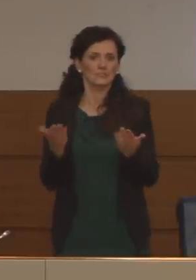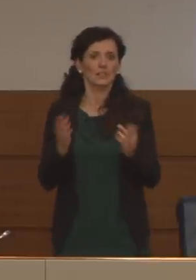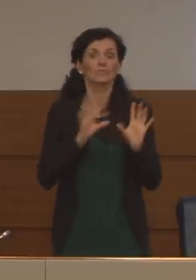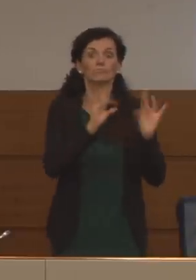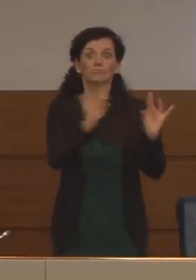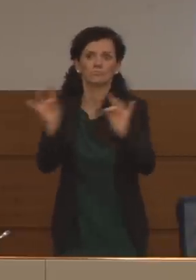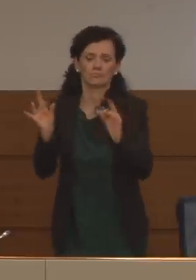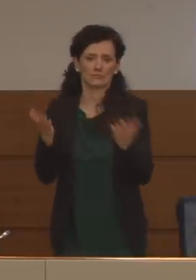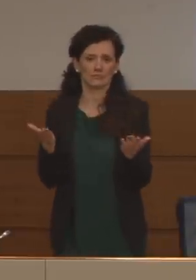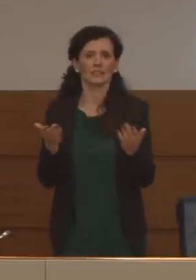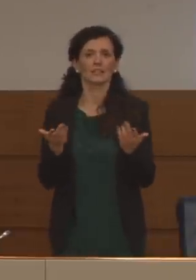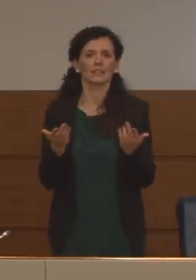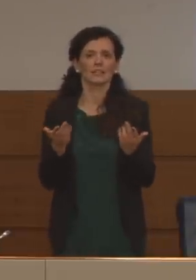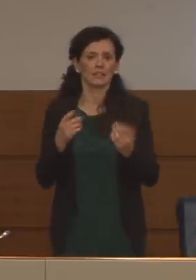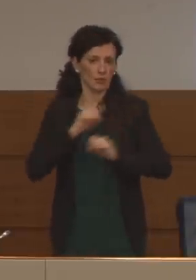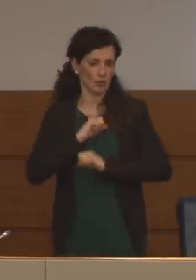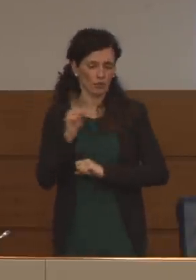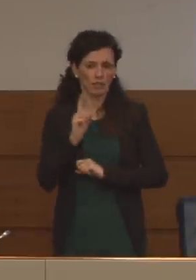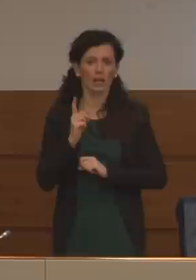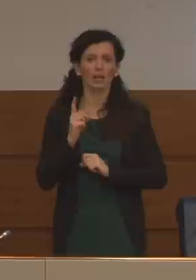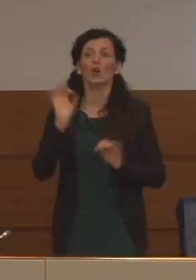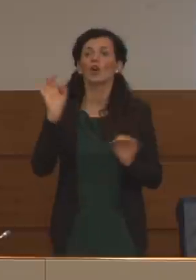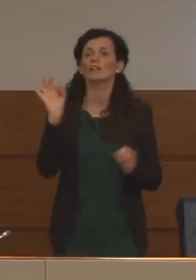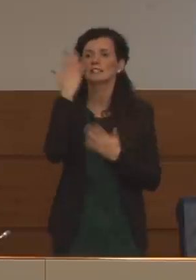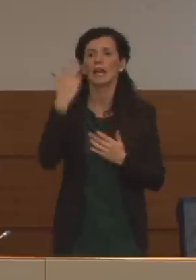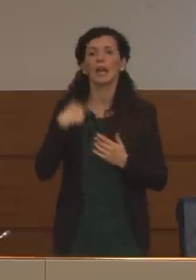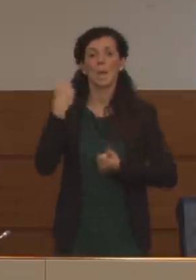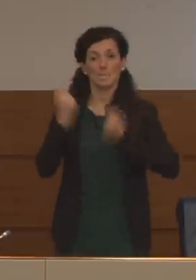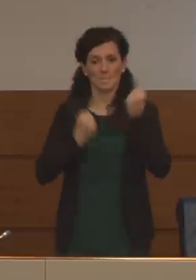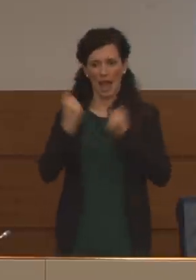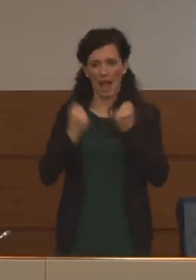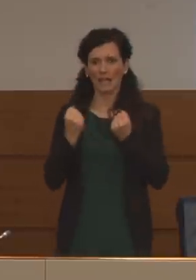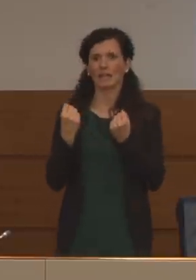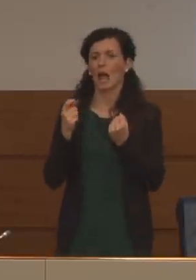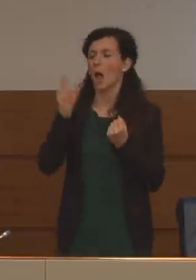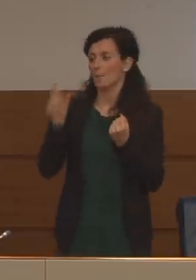se poi uno invece deve viaggiare in una macchina affollata e magari ha della